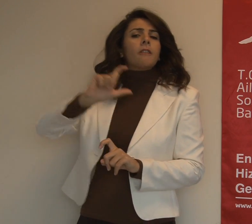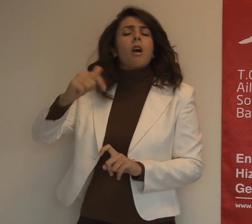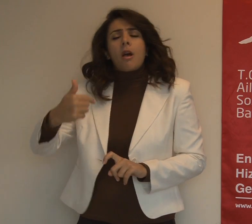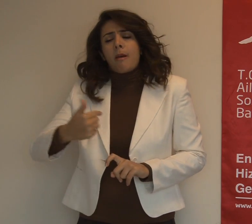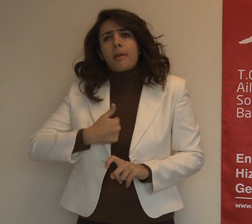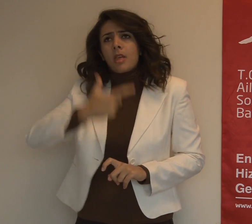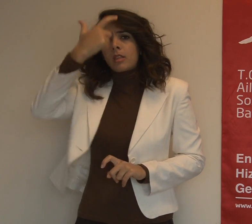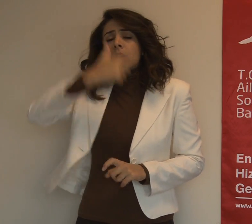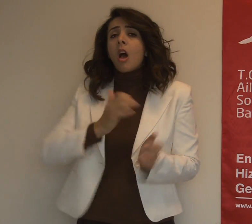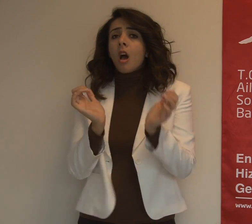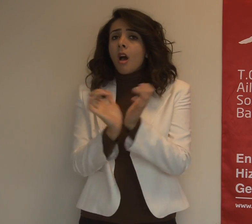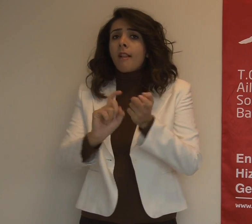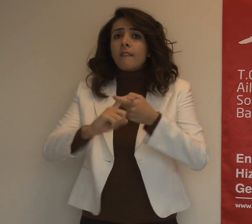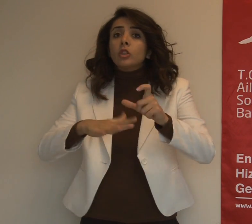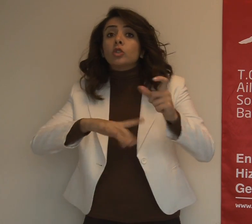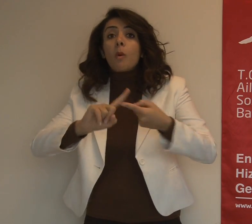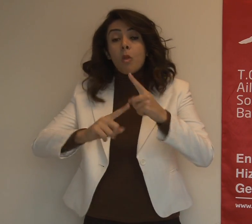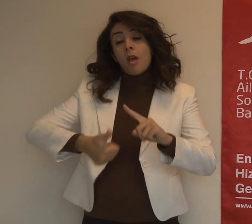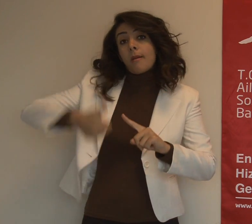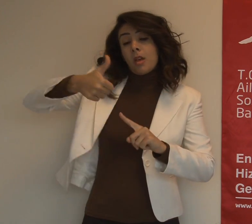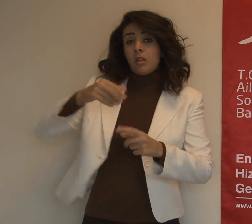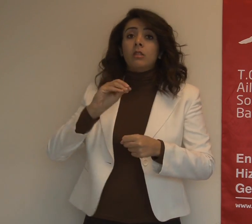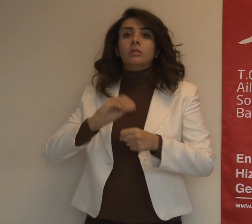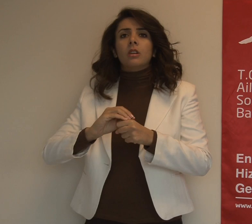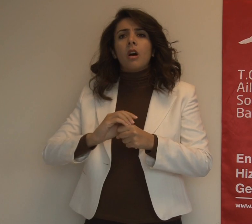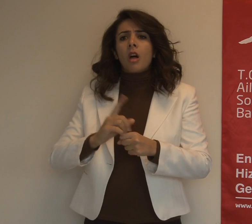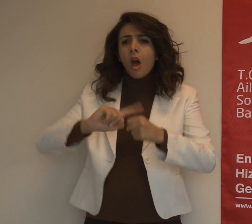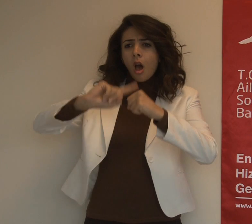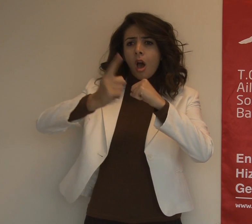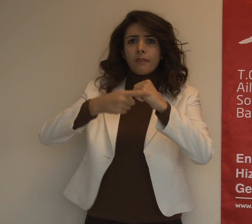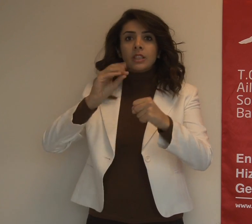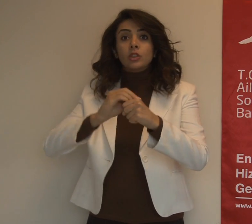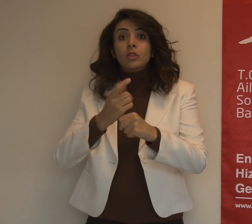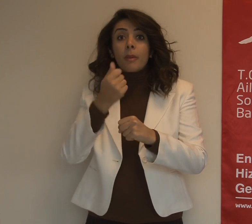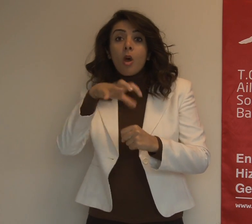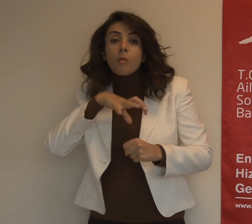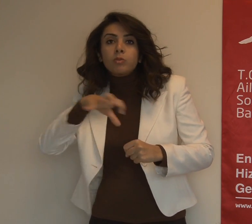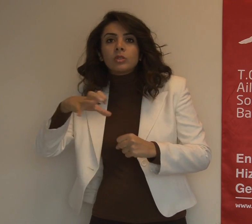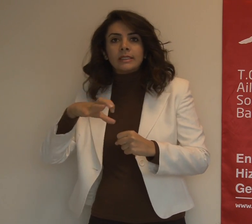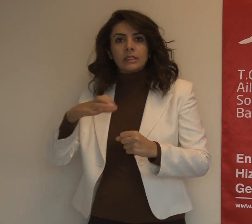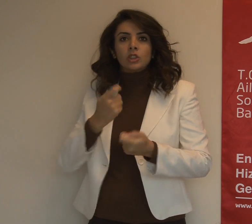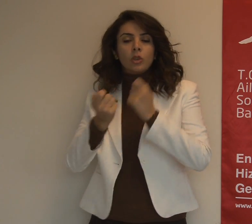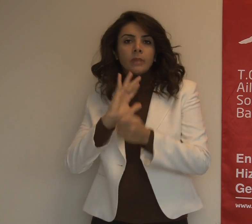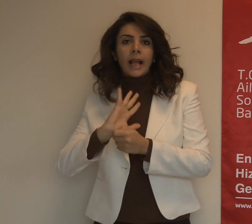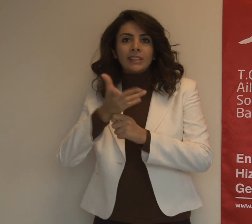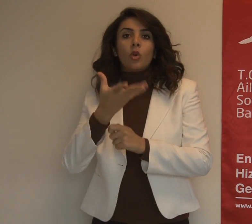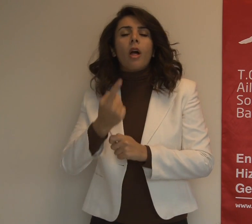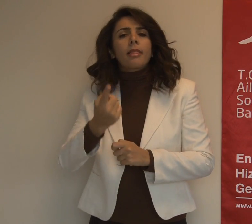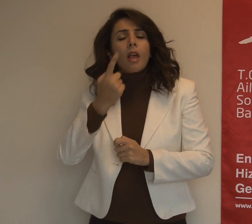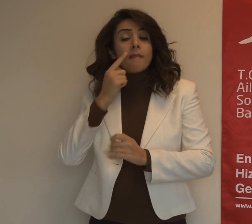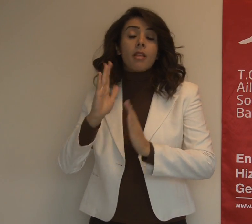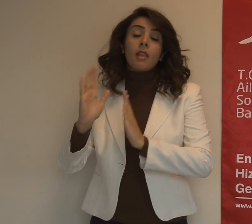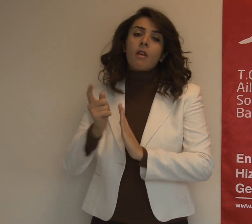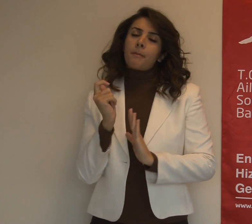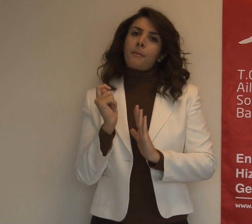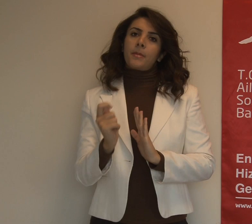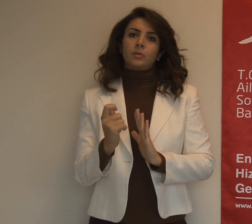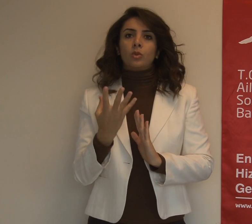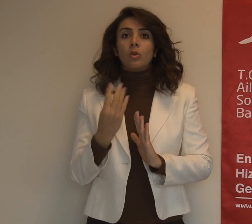"Ben Aile ve Sosyal Politikalar Bakanı olarak önümüzdeki hafta bütçemizi geçireceğim, devlette devamlılık esastır.